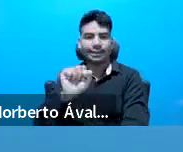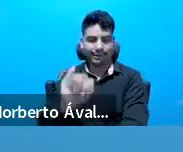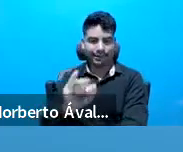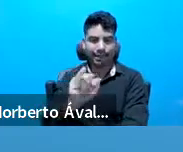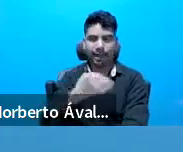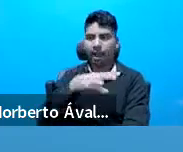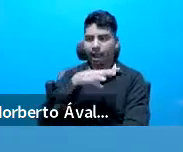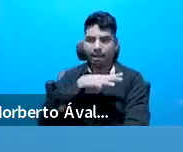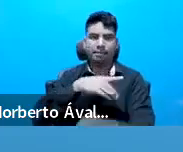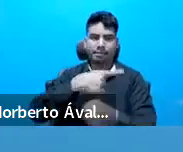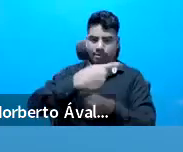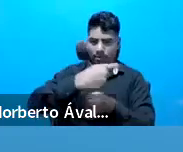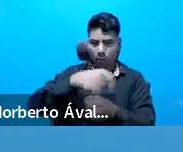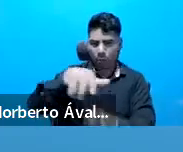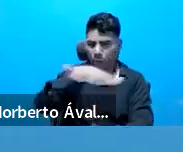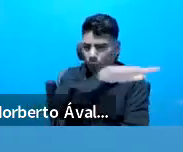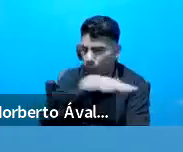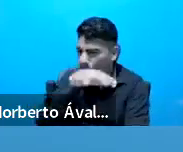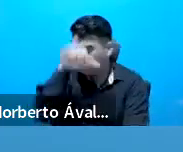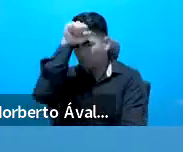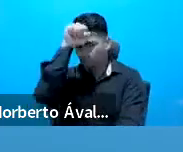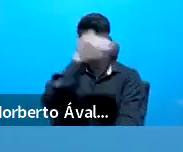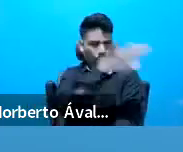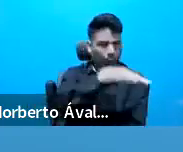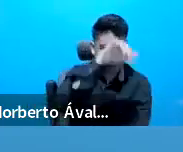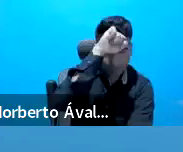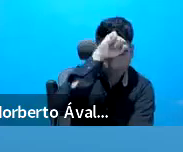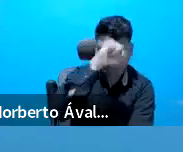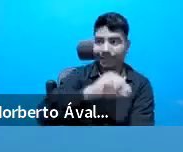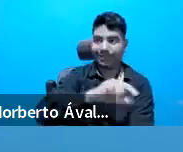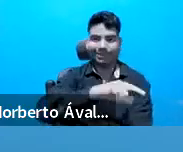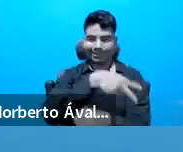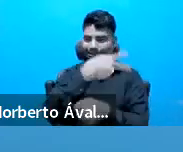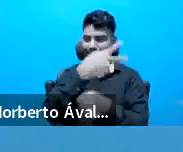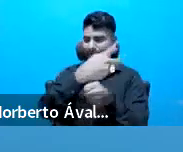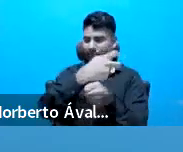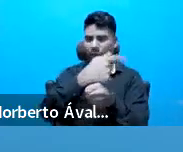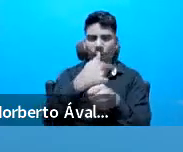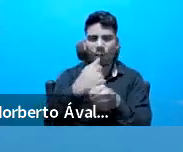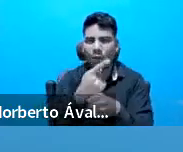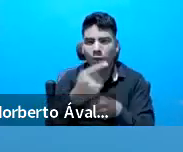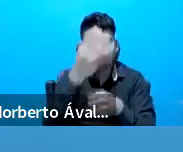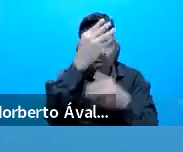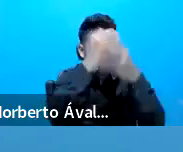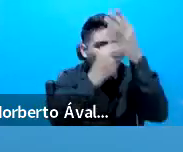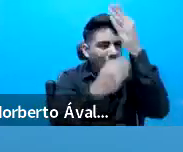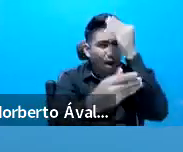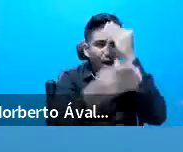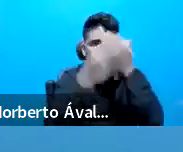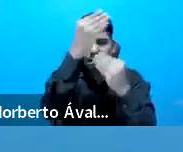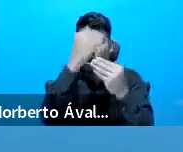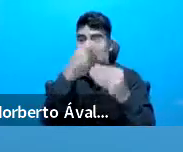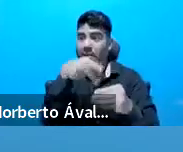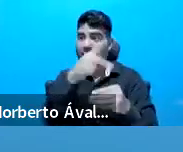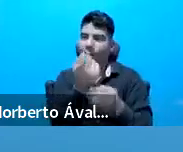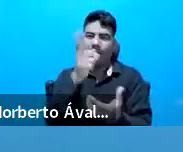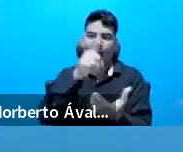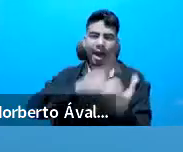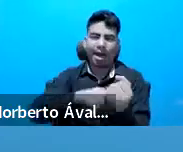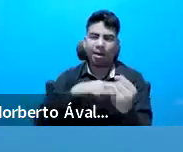Nos dimos cuenta que justo se van construyendo las percepciones , las , las representaciones, pero las representaciones. Pero incluso esas oraciones condicionales ya ya tienen un poco de